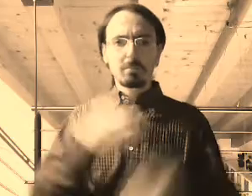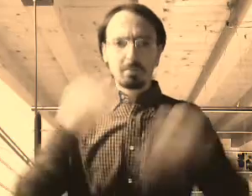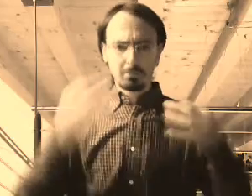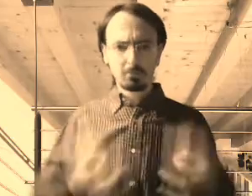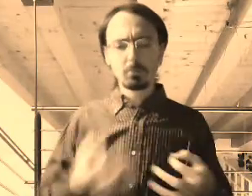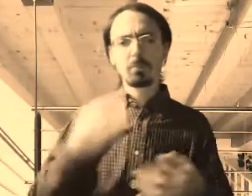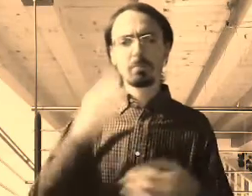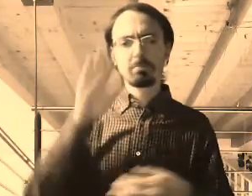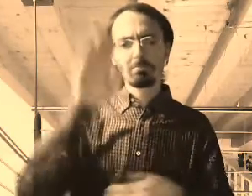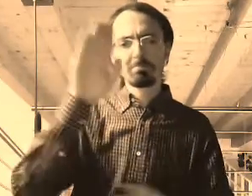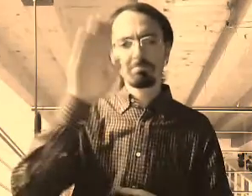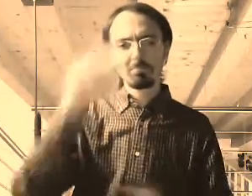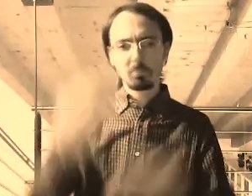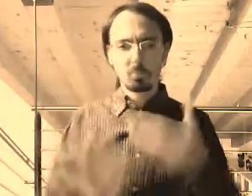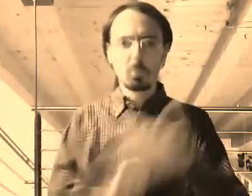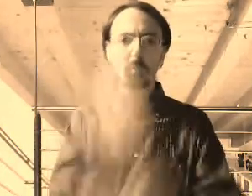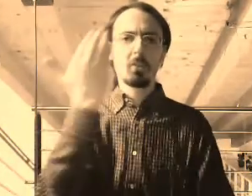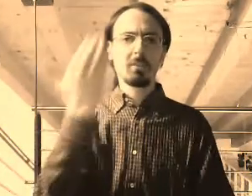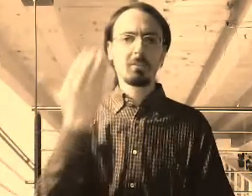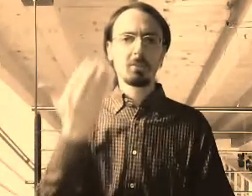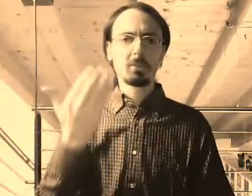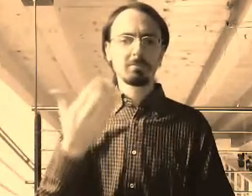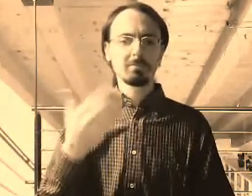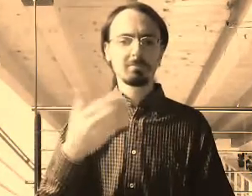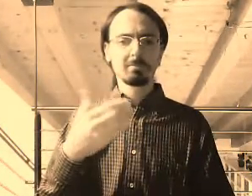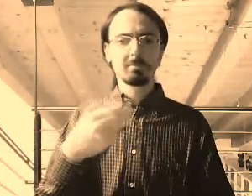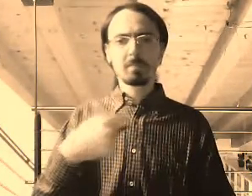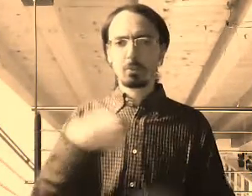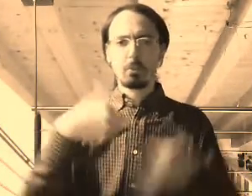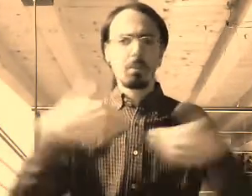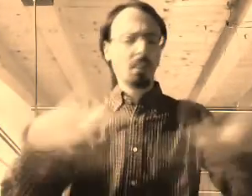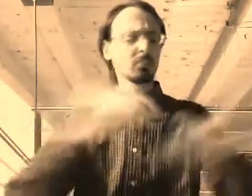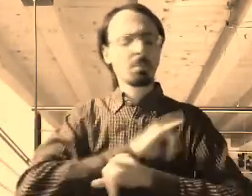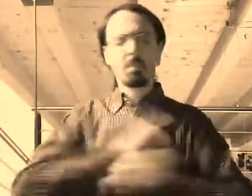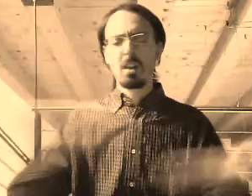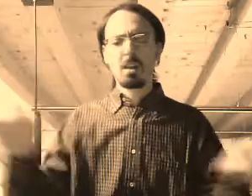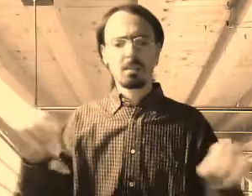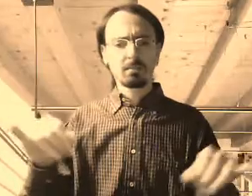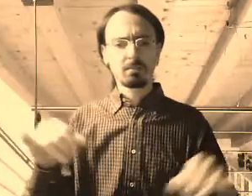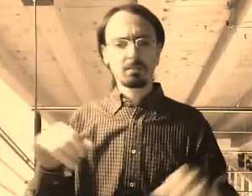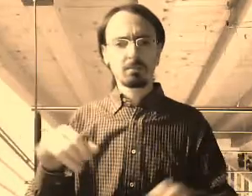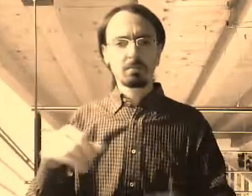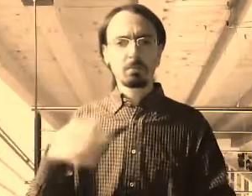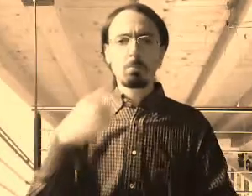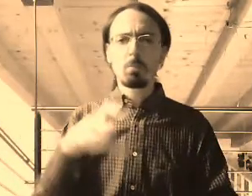nella promessa di un nuovo domani non ti abbandonerò mai